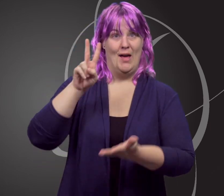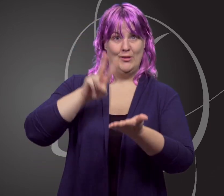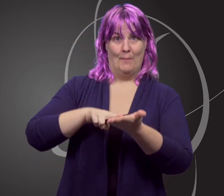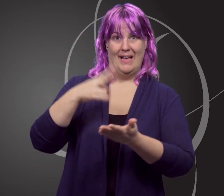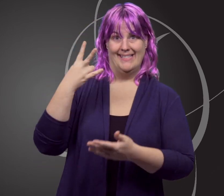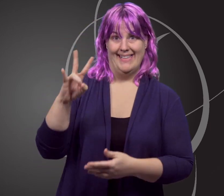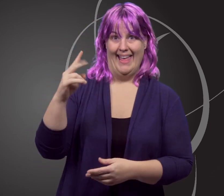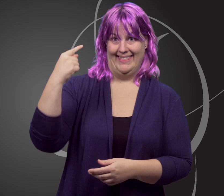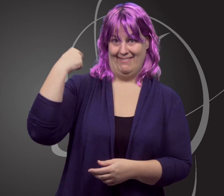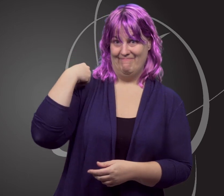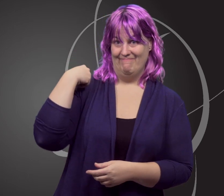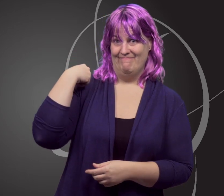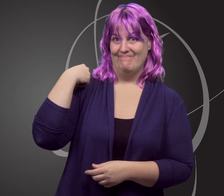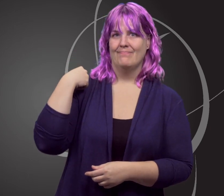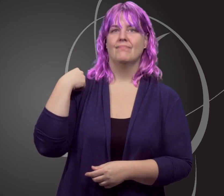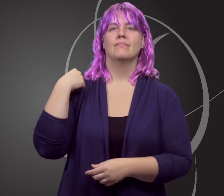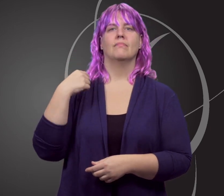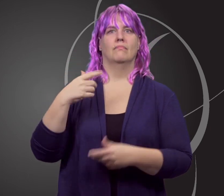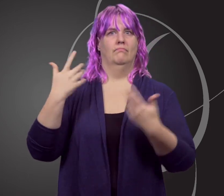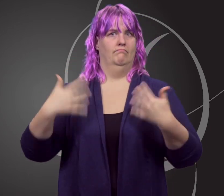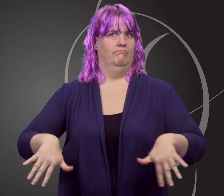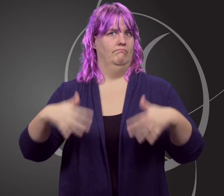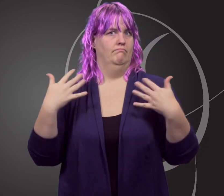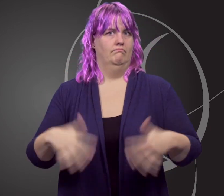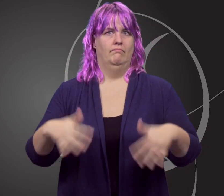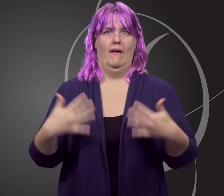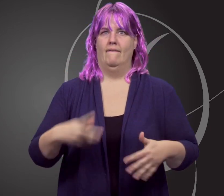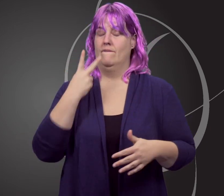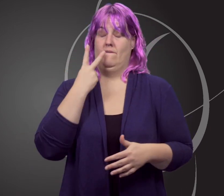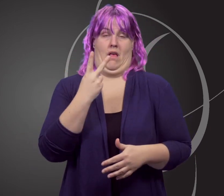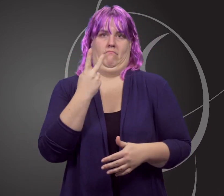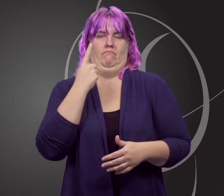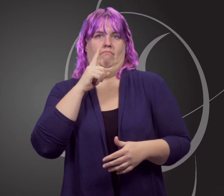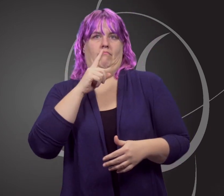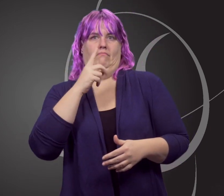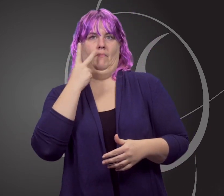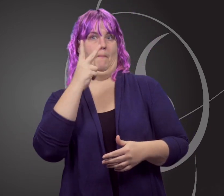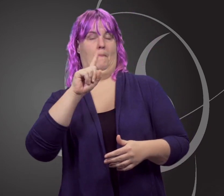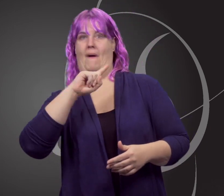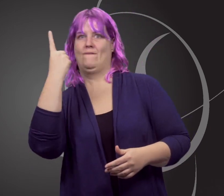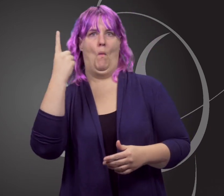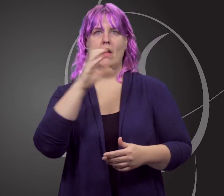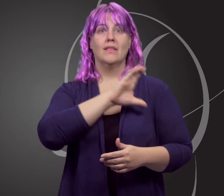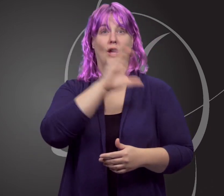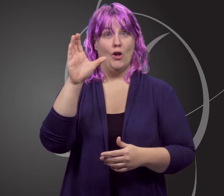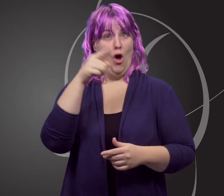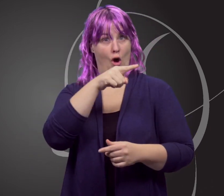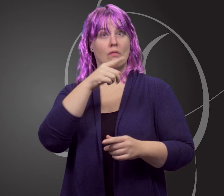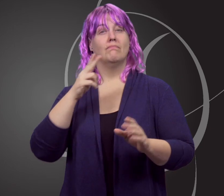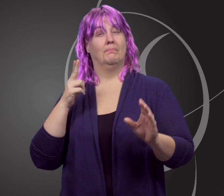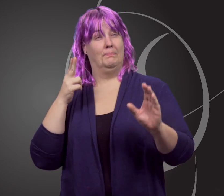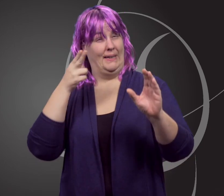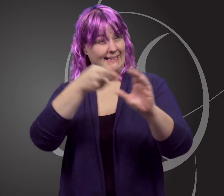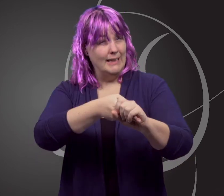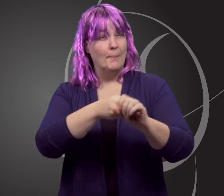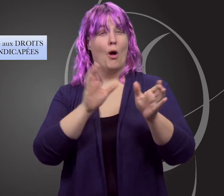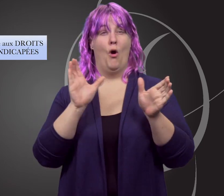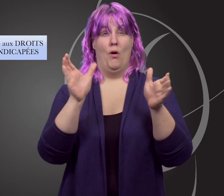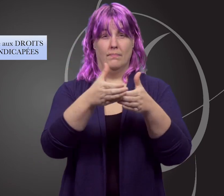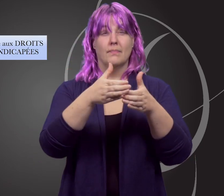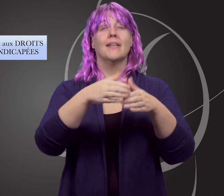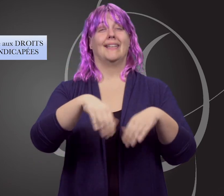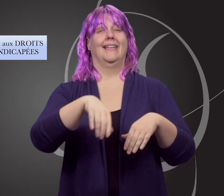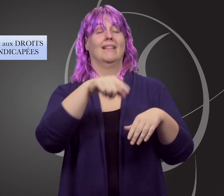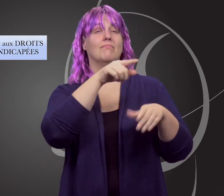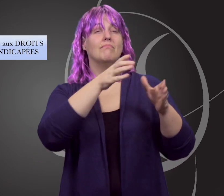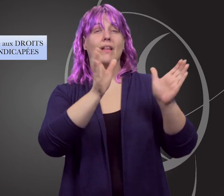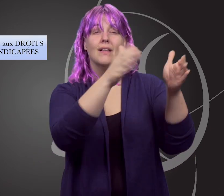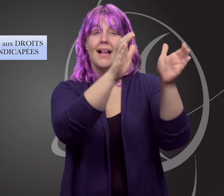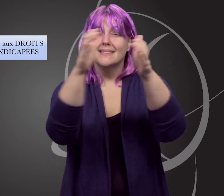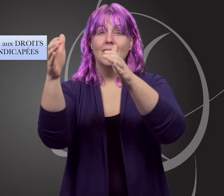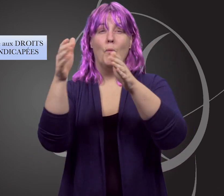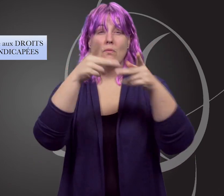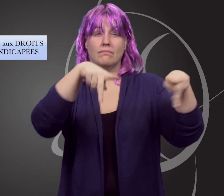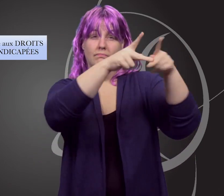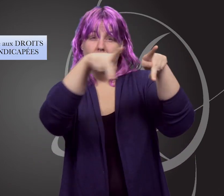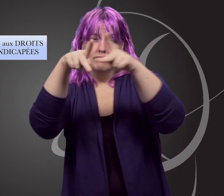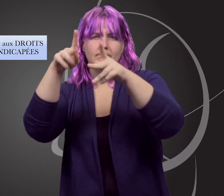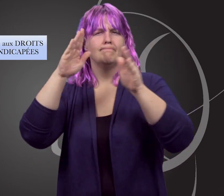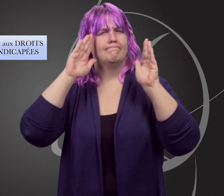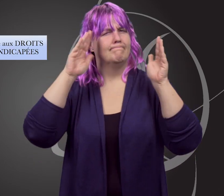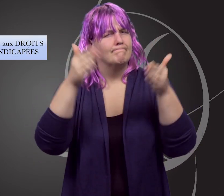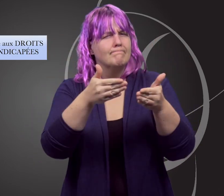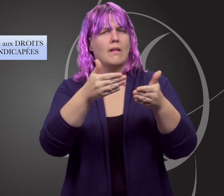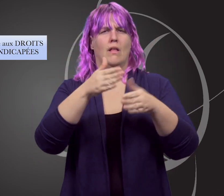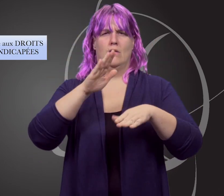Lors de la première participation historique du Canada au comité des Nations unies